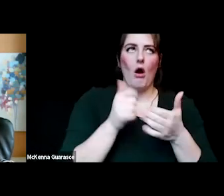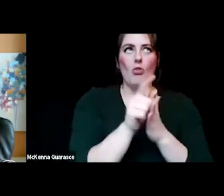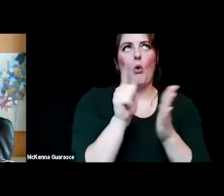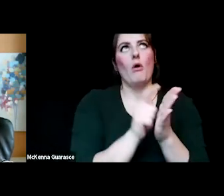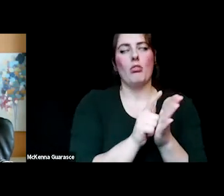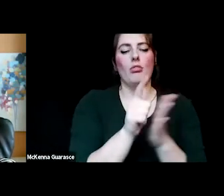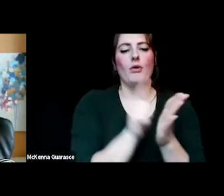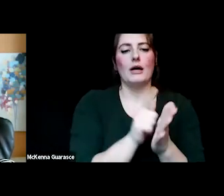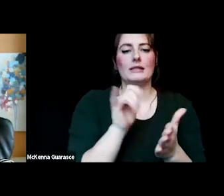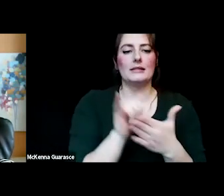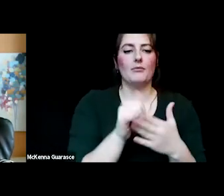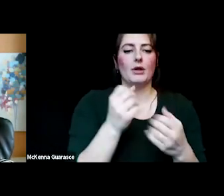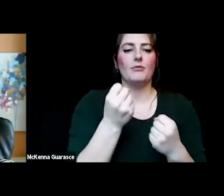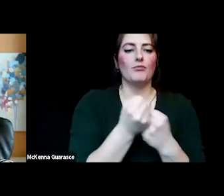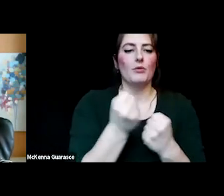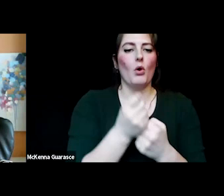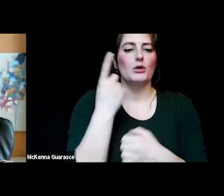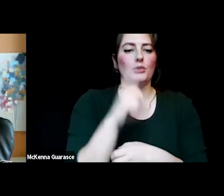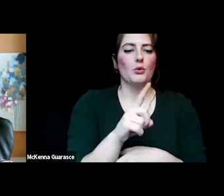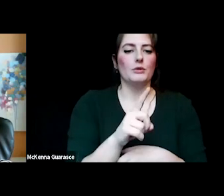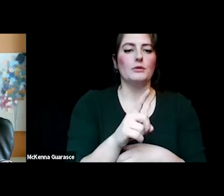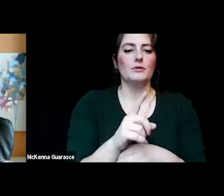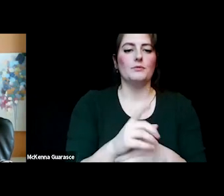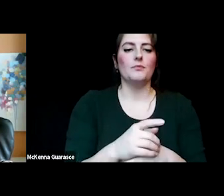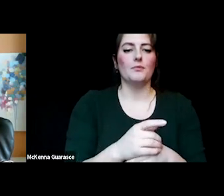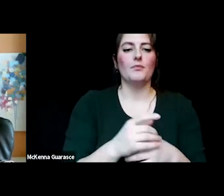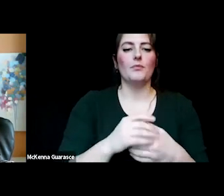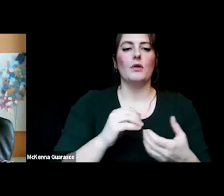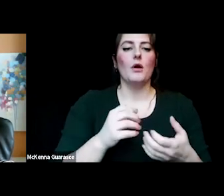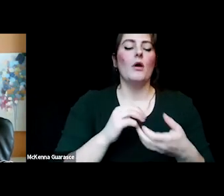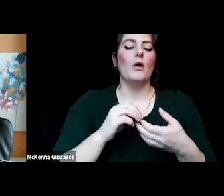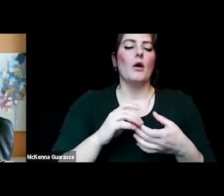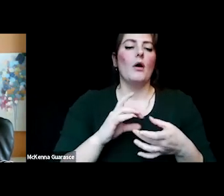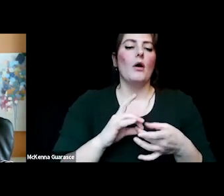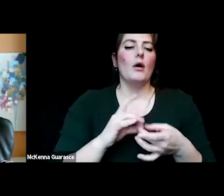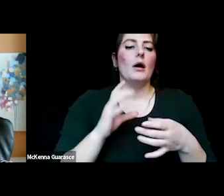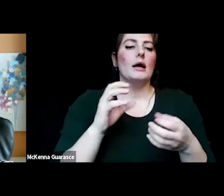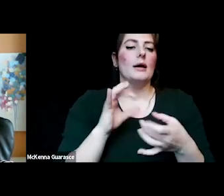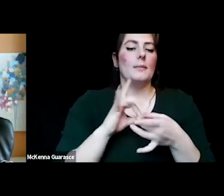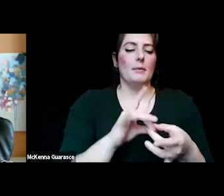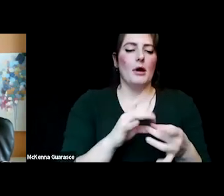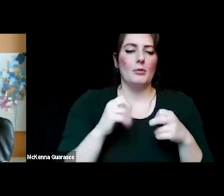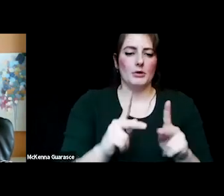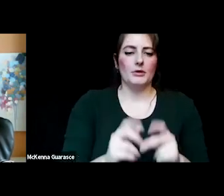La Autoridad de Vivienda de San Luis en una emergencia, y la crisis de opioides es una emergencia de salud pública,